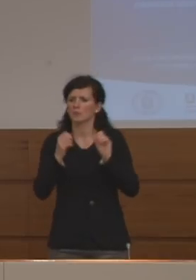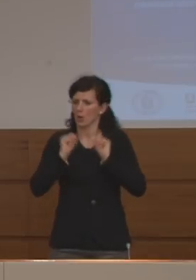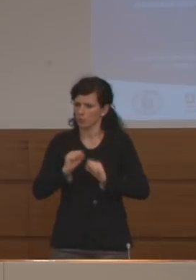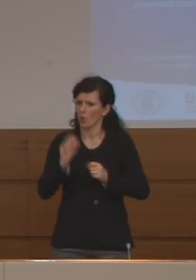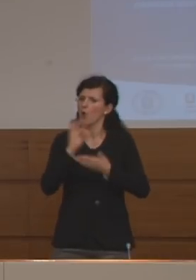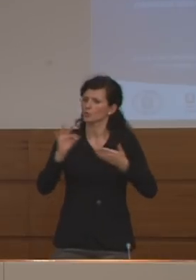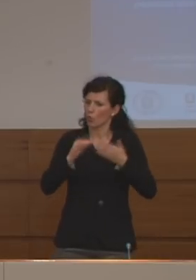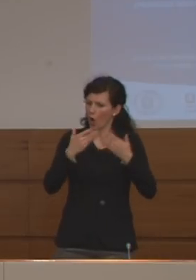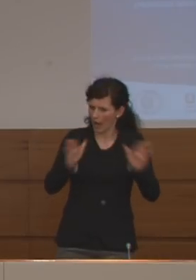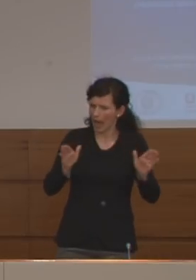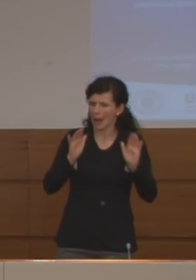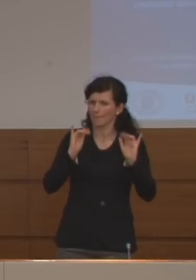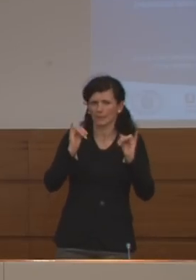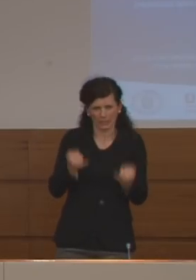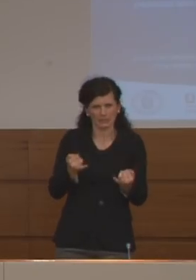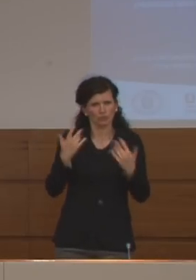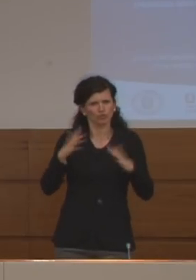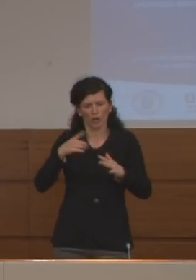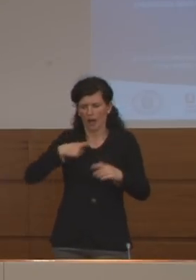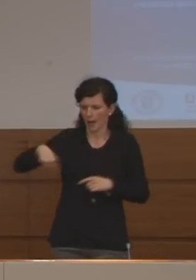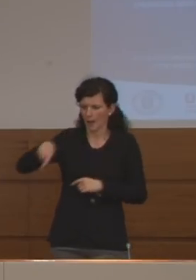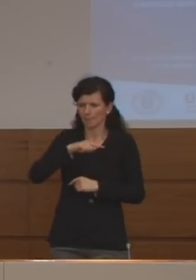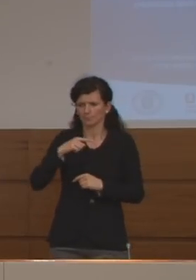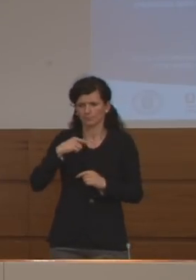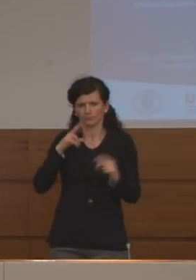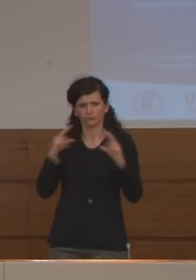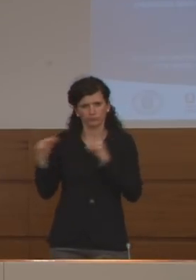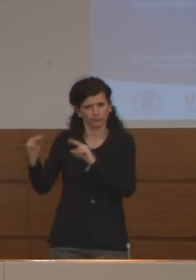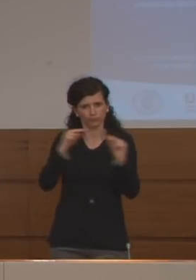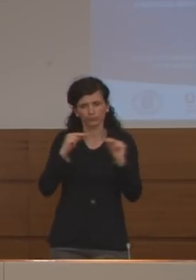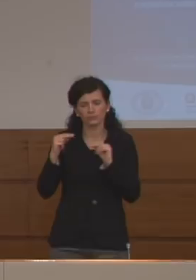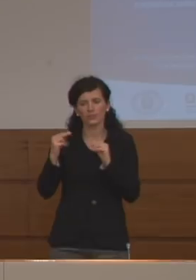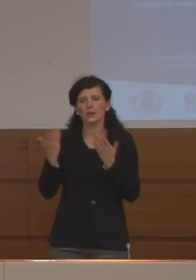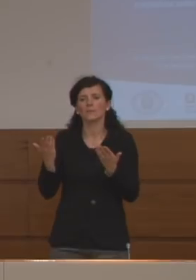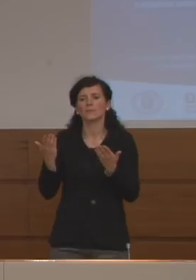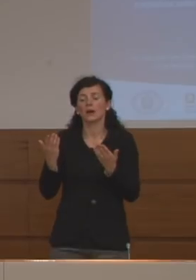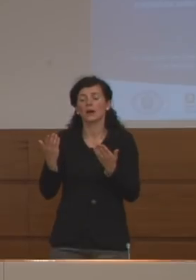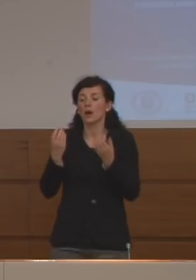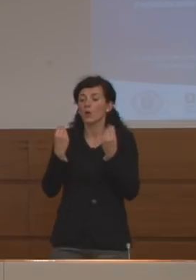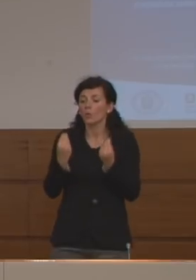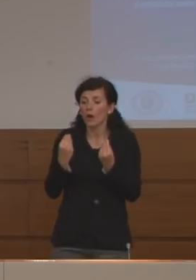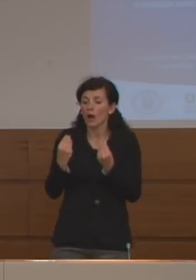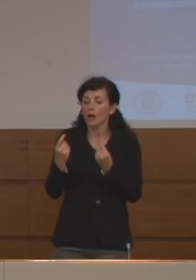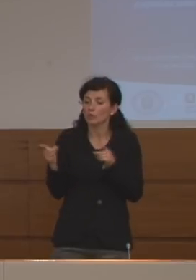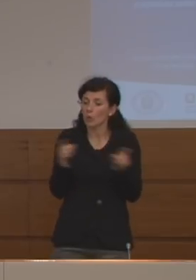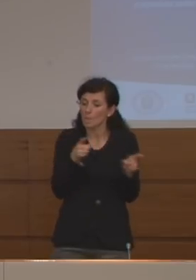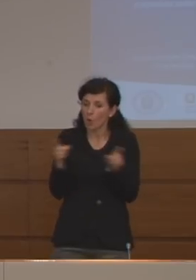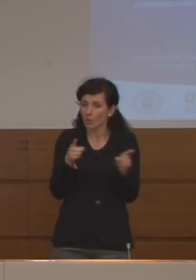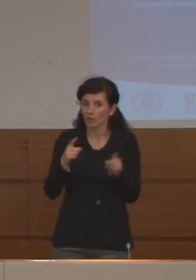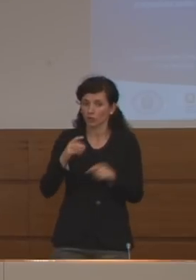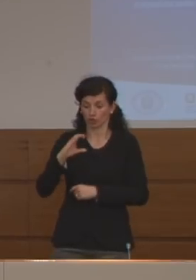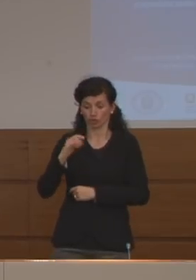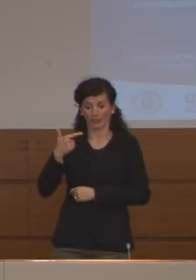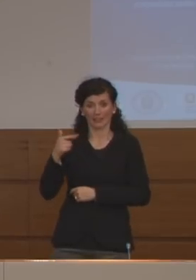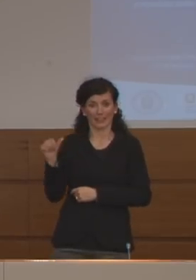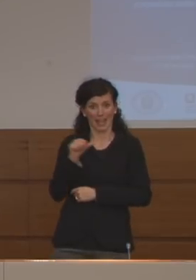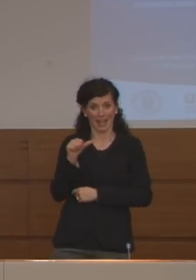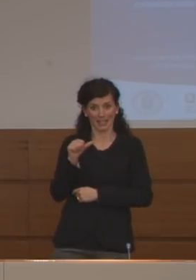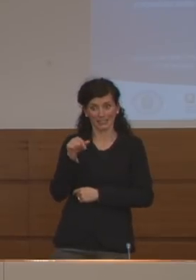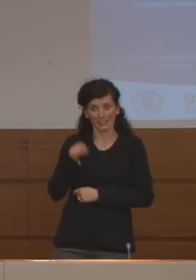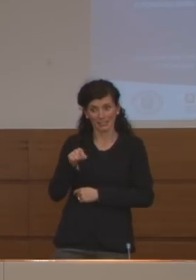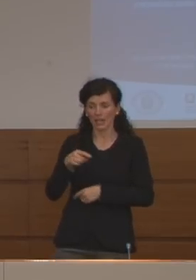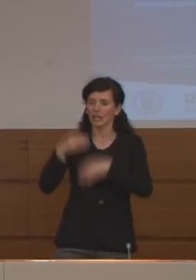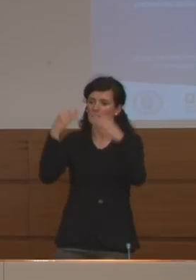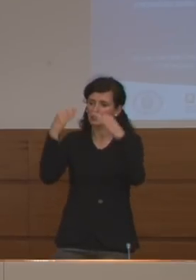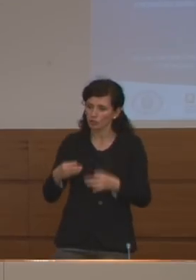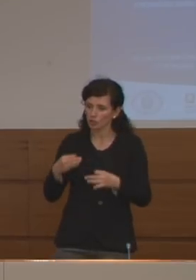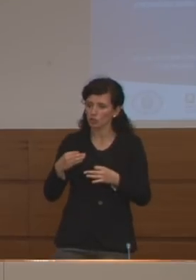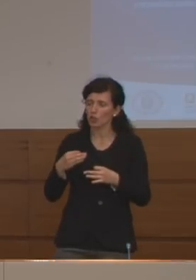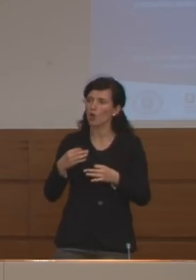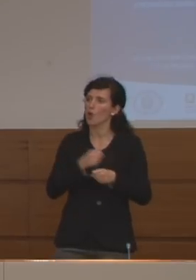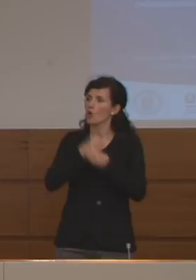E quindi poi una volta fornite come CTS al decisore politico le indicazioni del